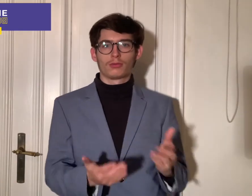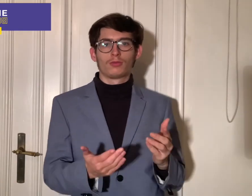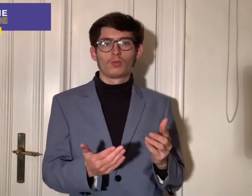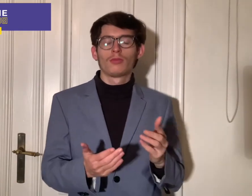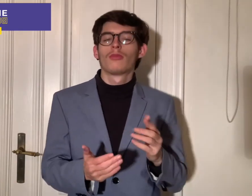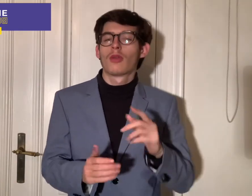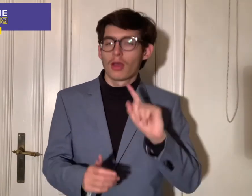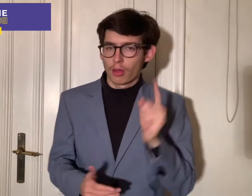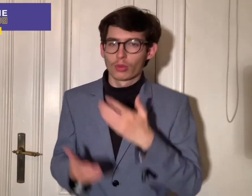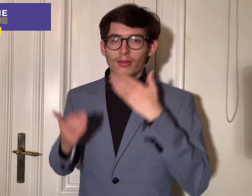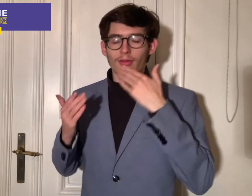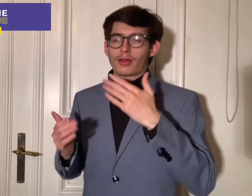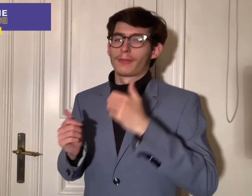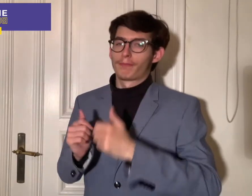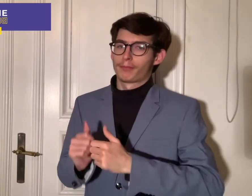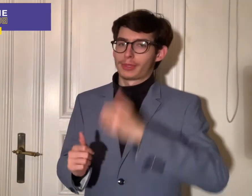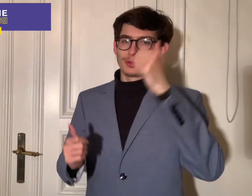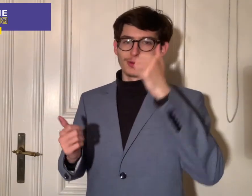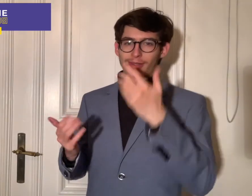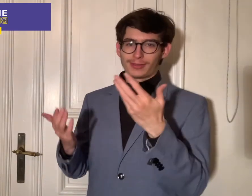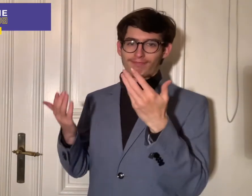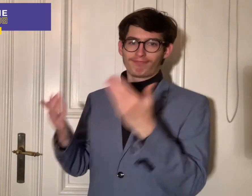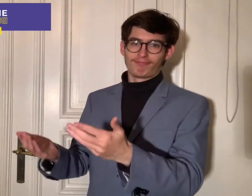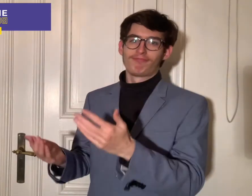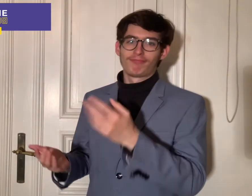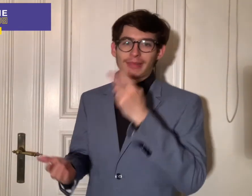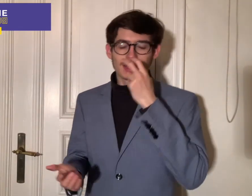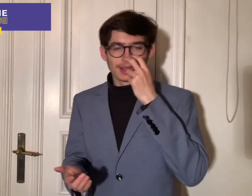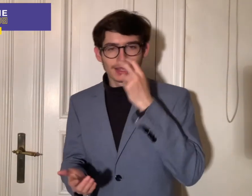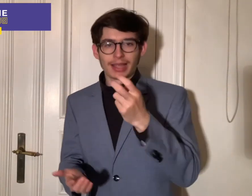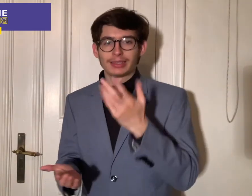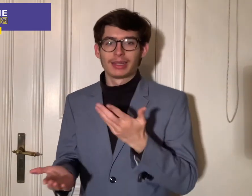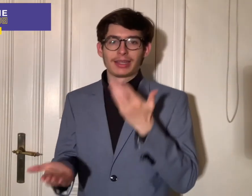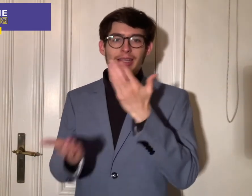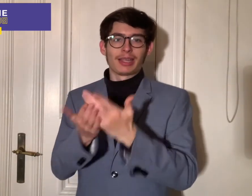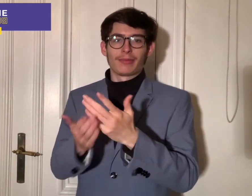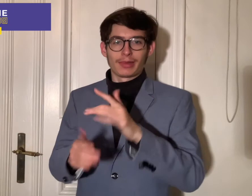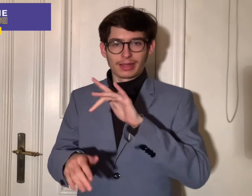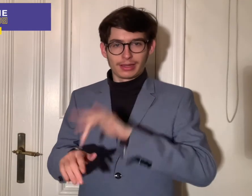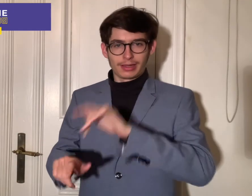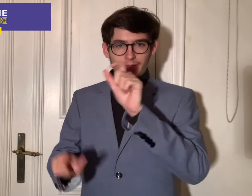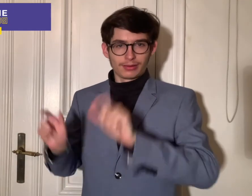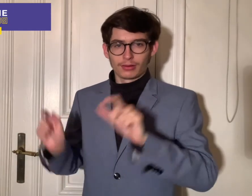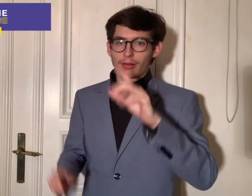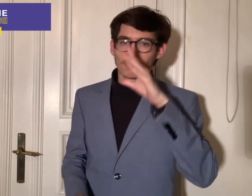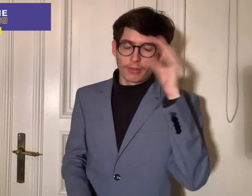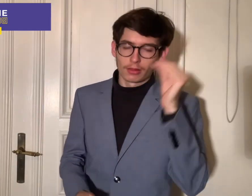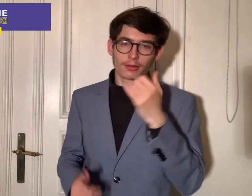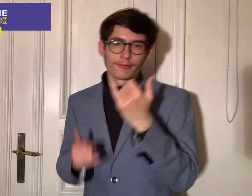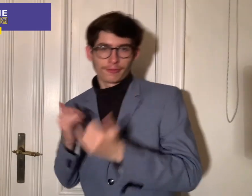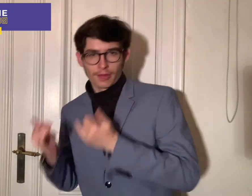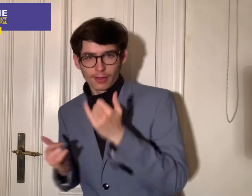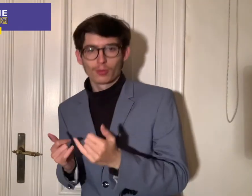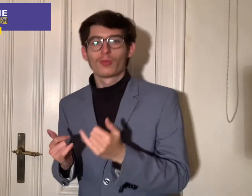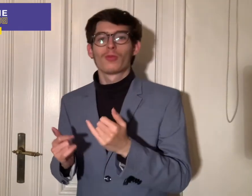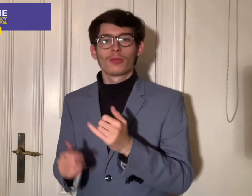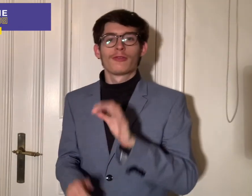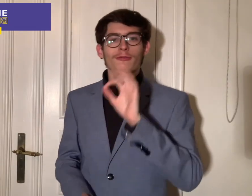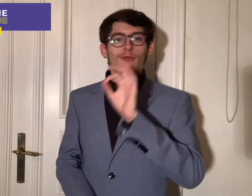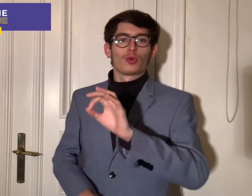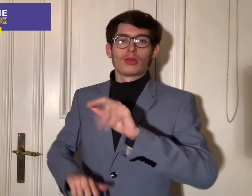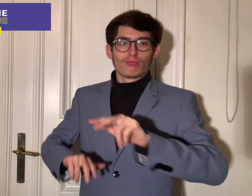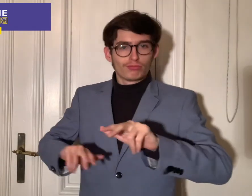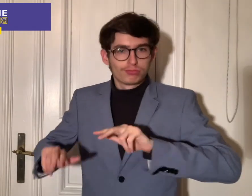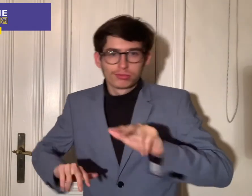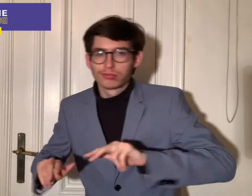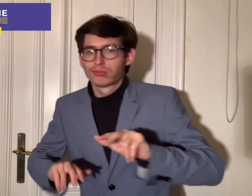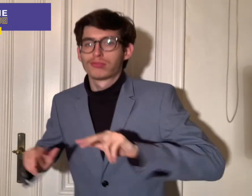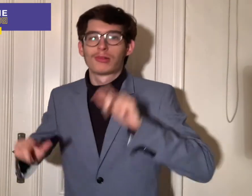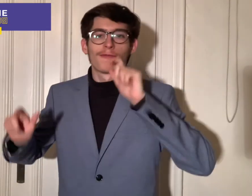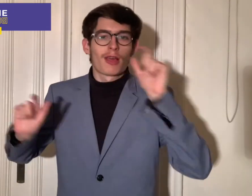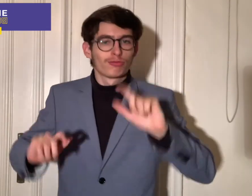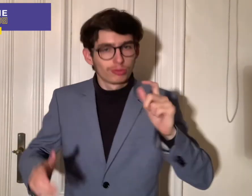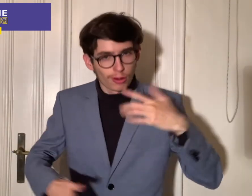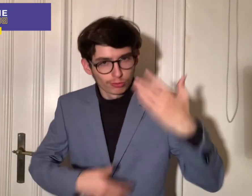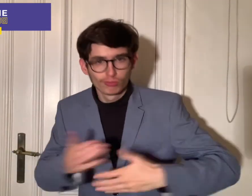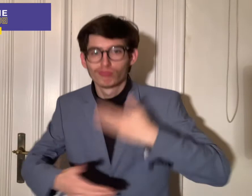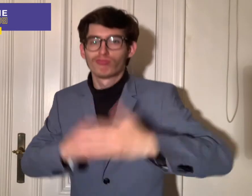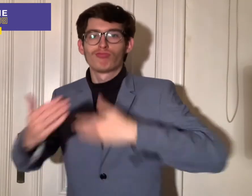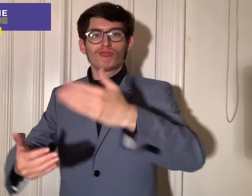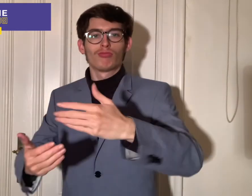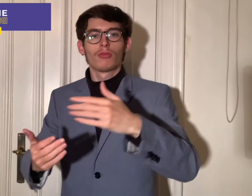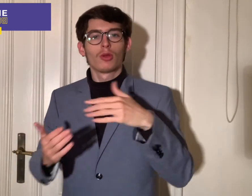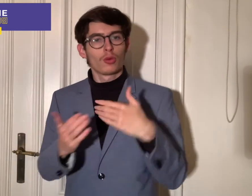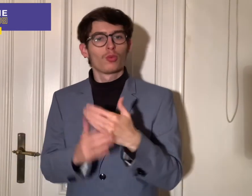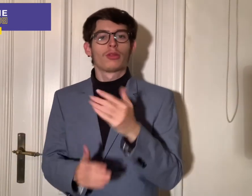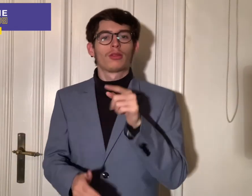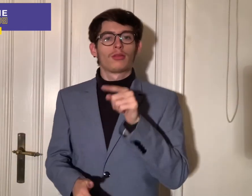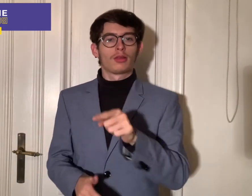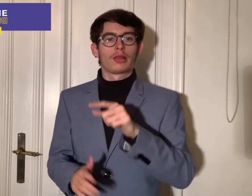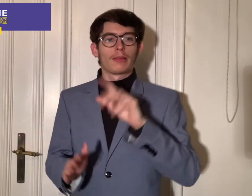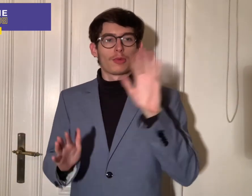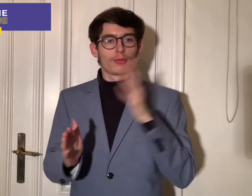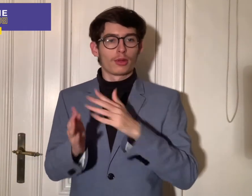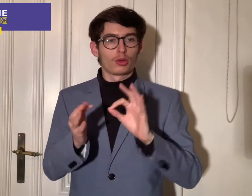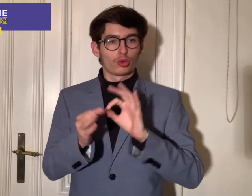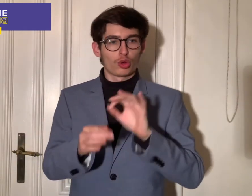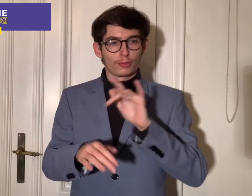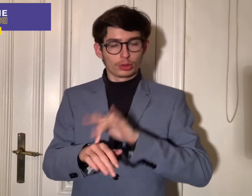Ein besonderer Dank gilt auch den Gastgebern*innen, für die Organisation der Verantstaltung und der damit verbundenen Bereitstellung